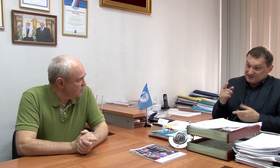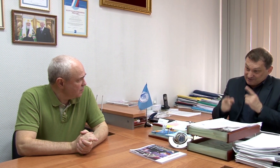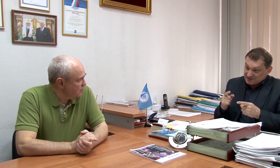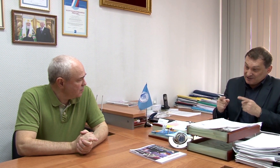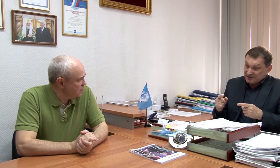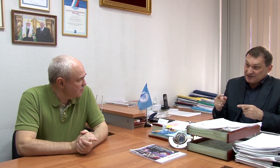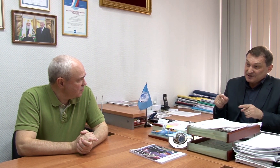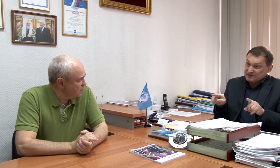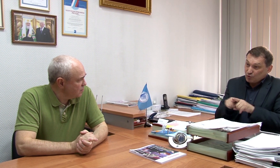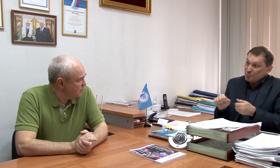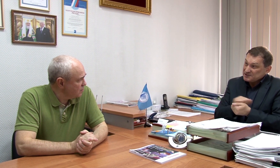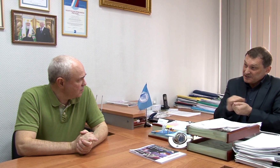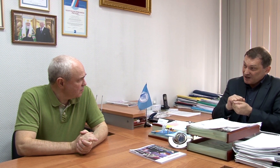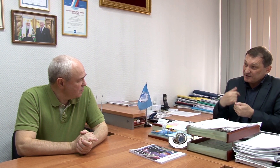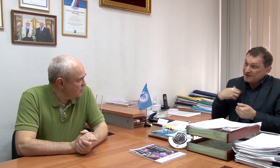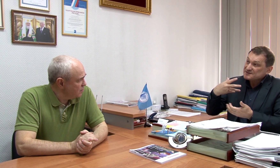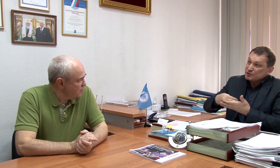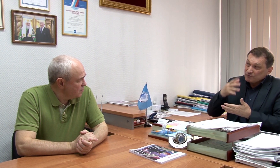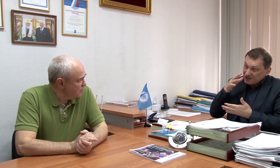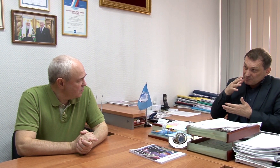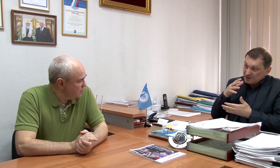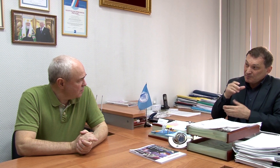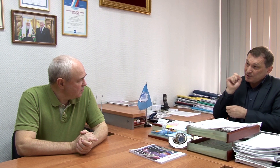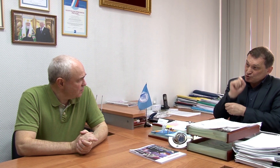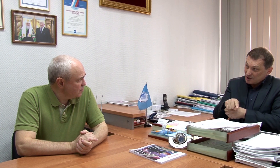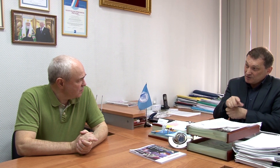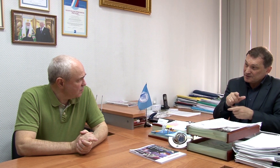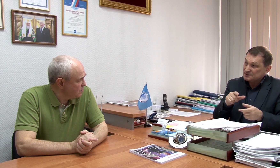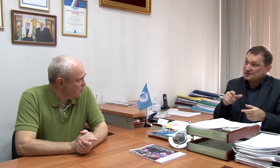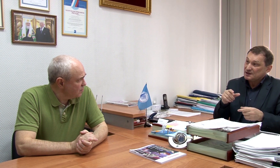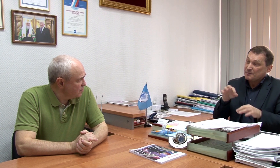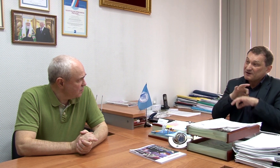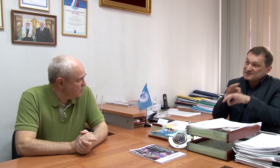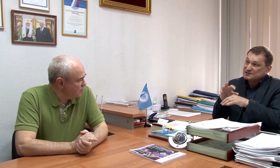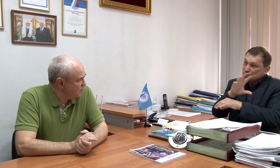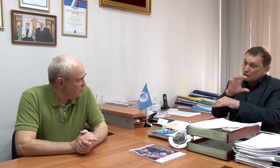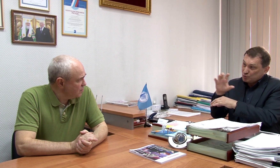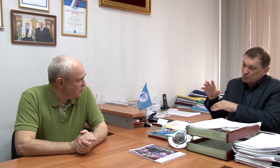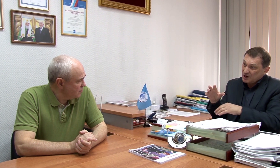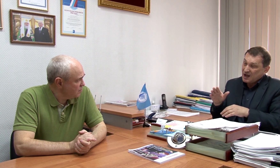Да, собрать такой материал (провести съёмку) я поручал в своё время